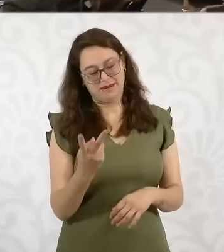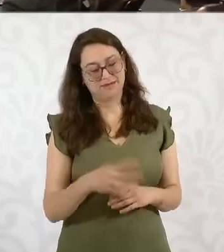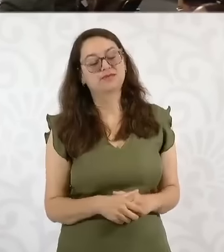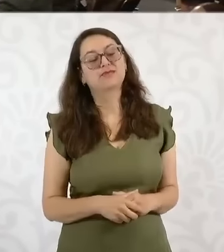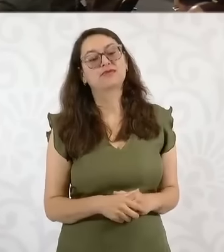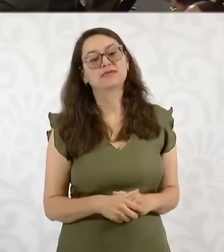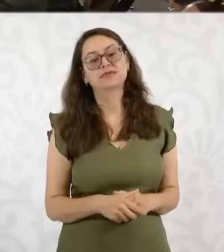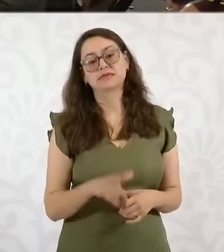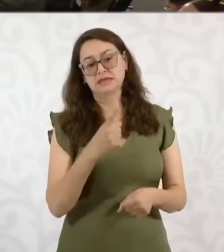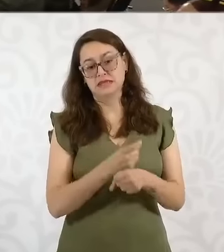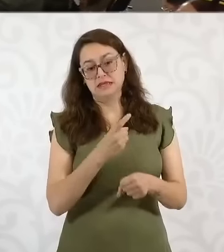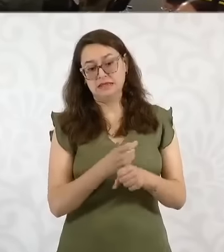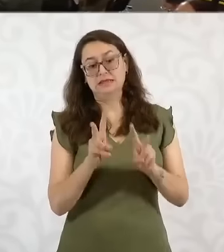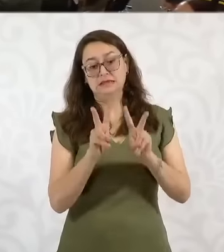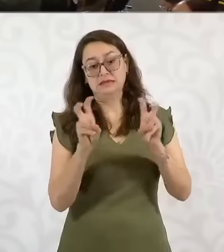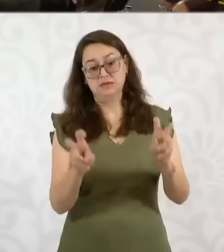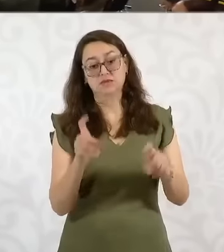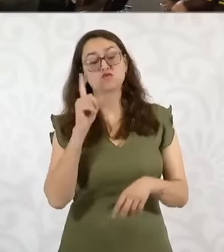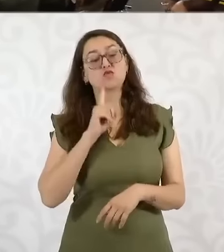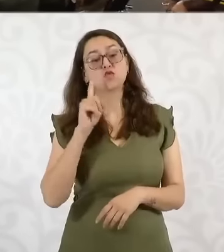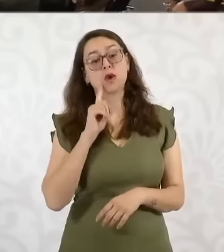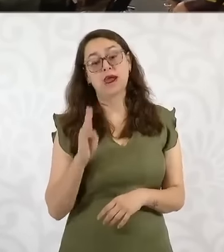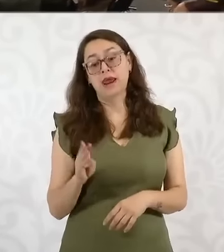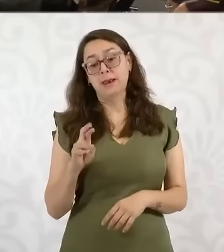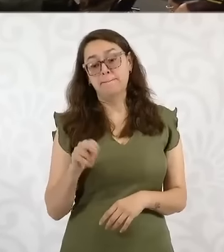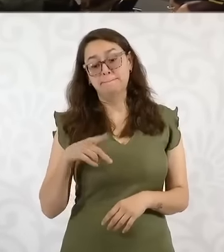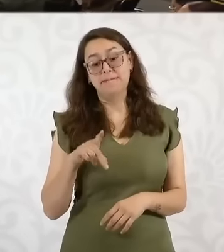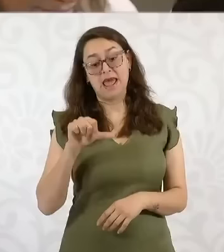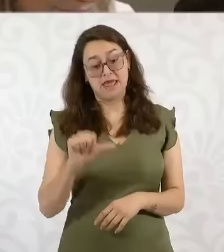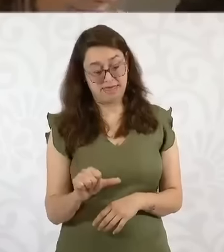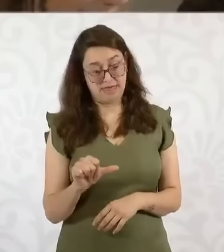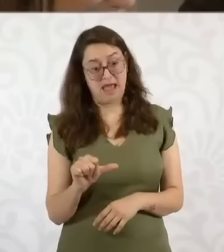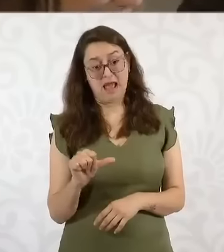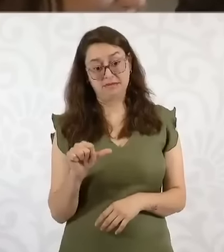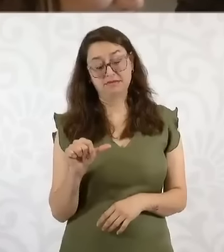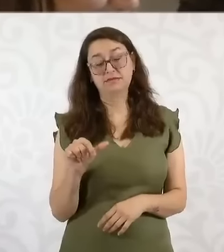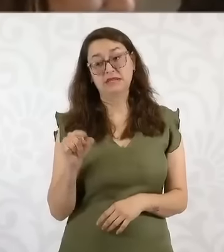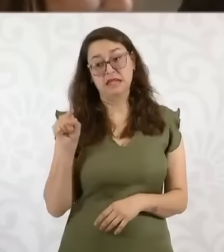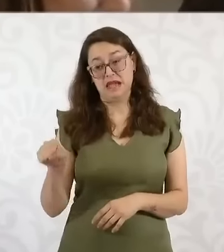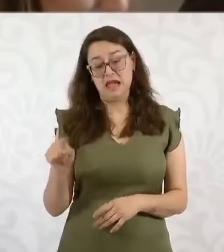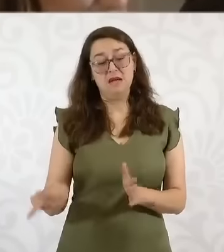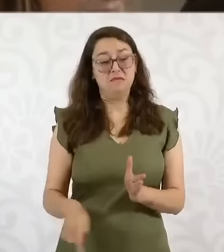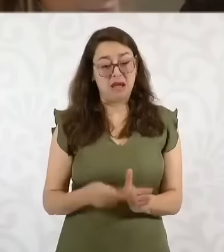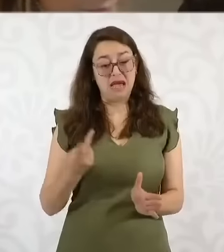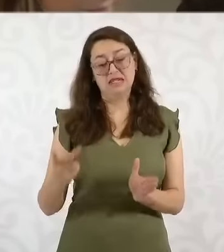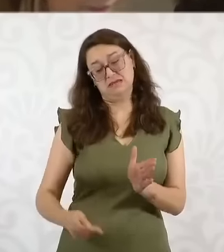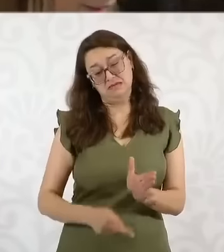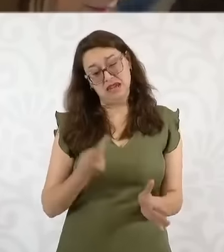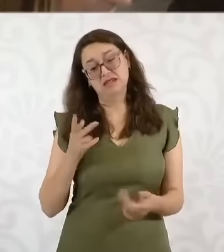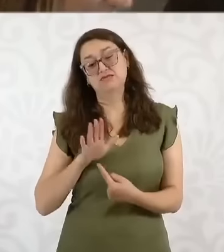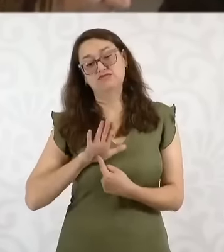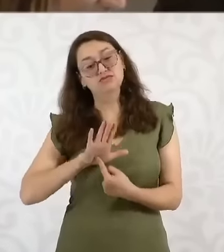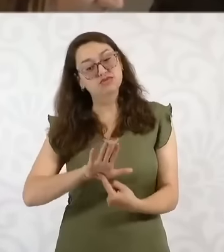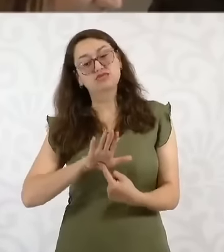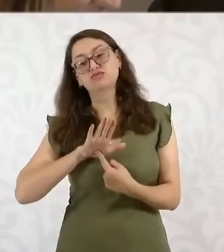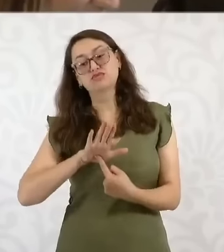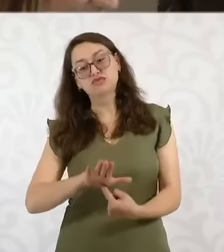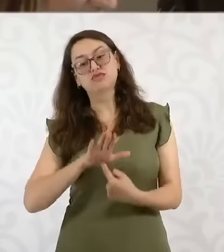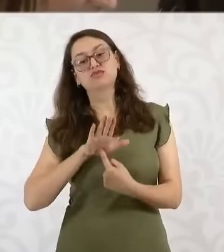es el caso de Brenda Quevedo, ya ha sido expuesto aquí en diversos momentos y hemos estado dado un